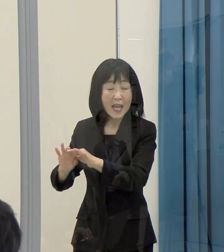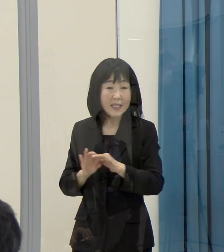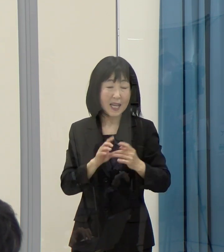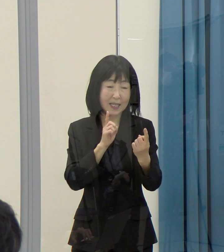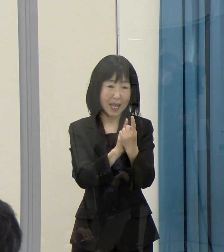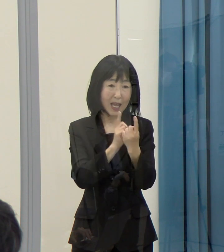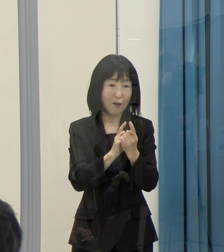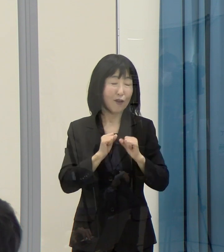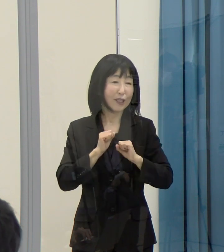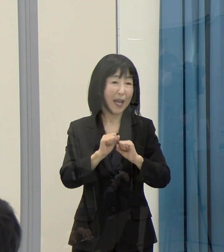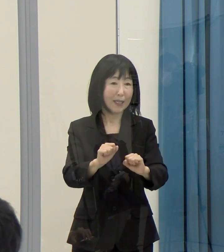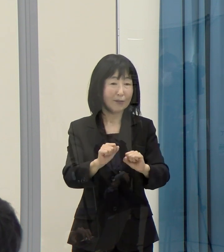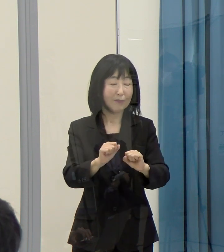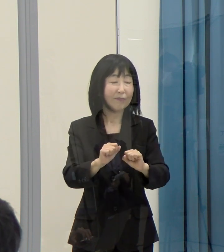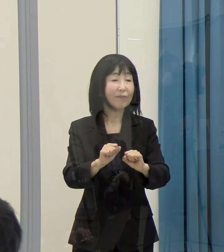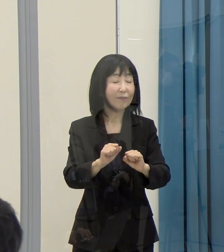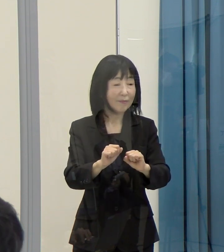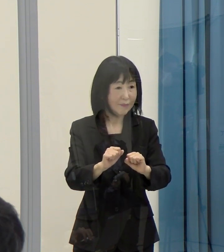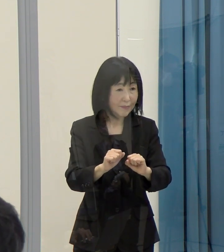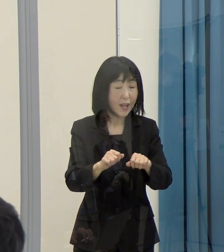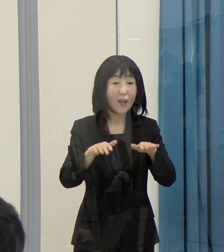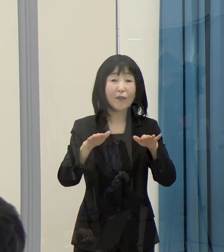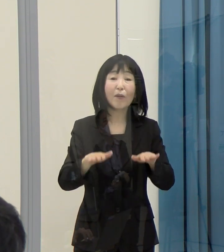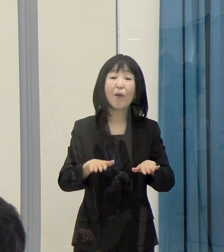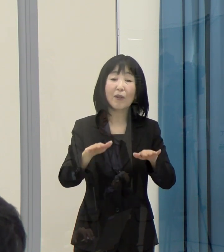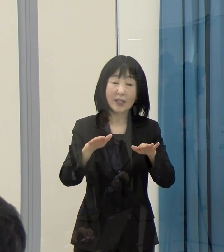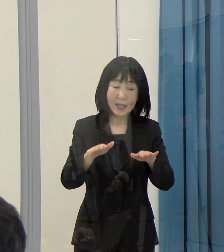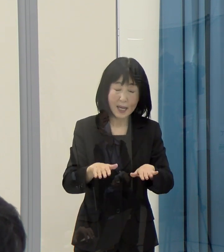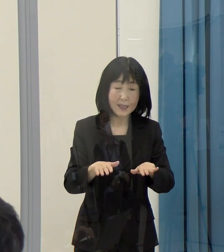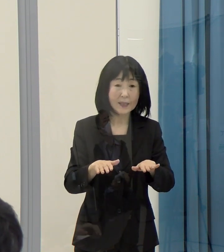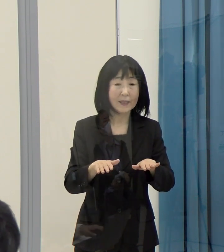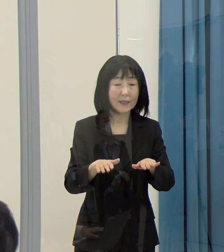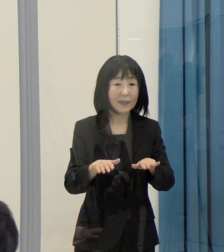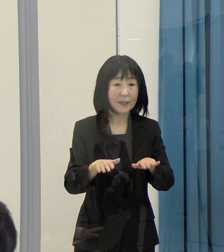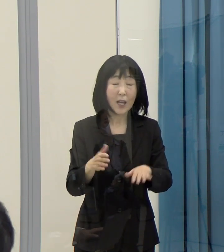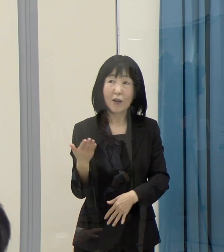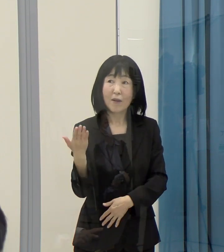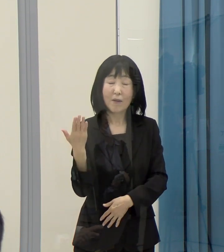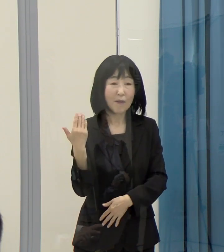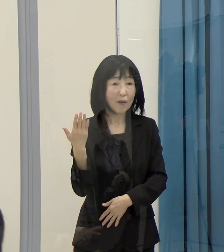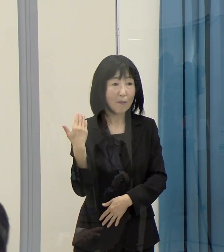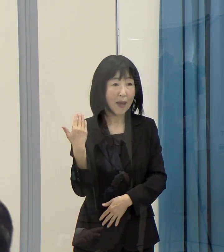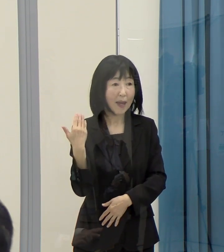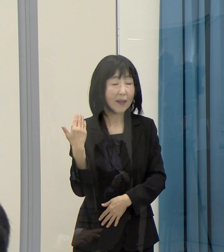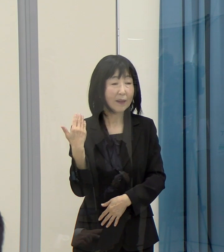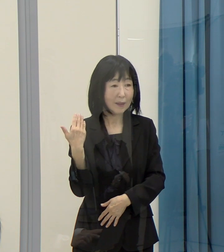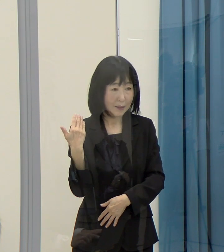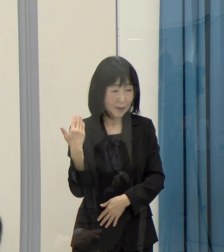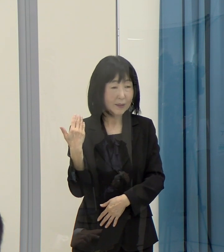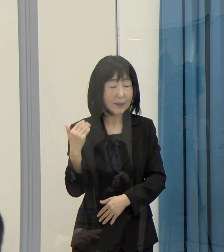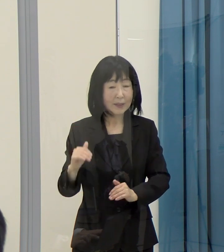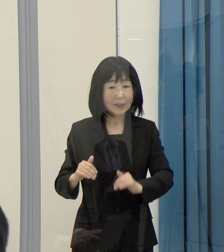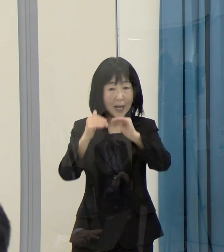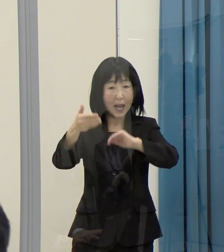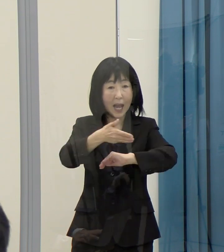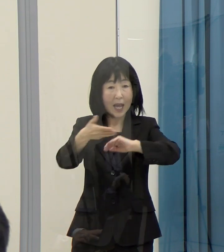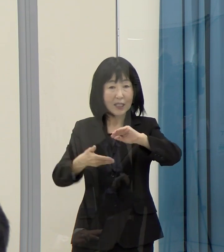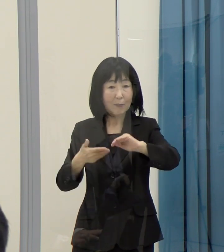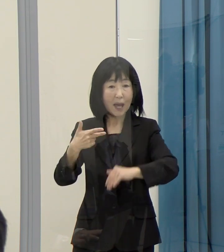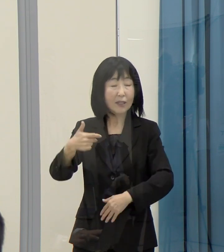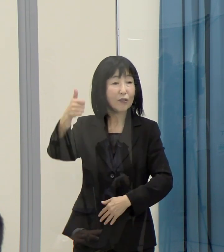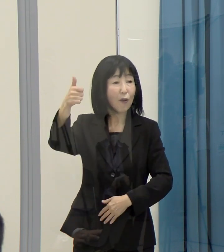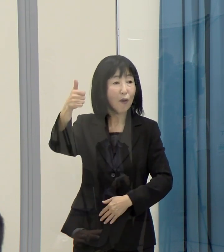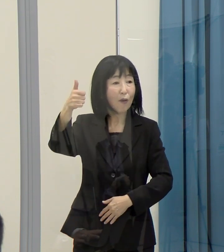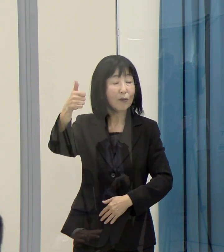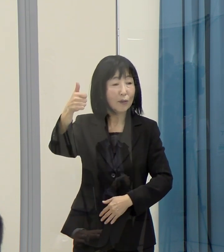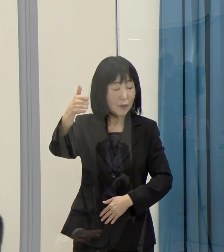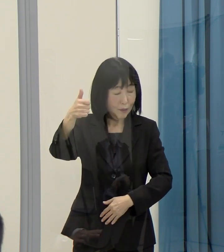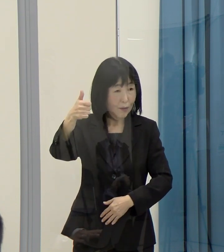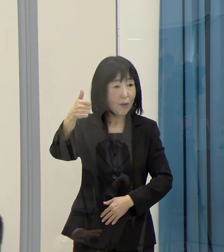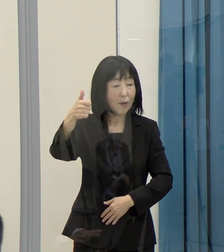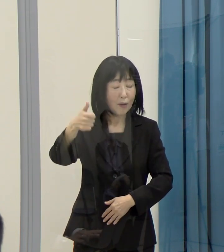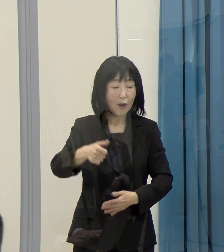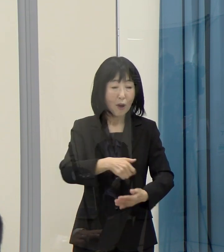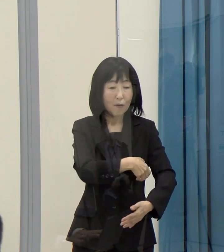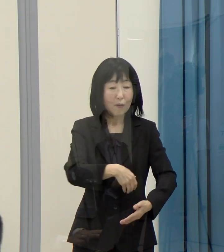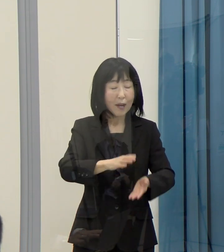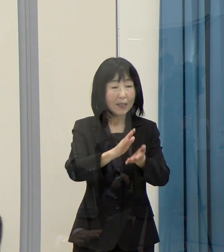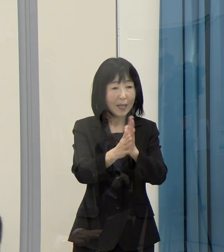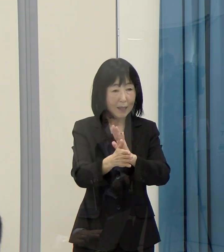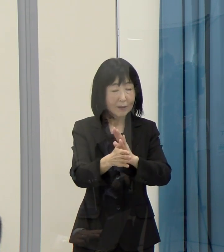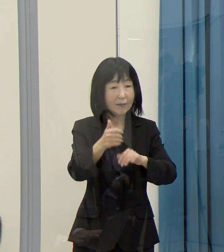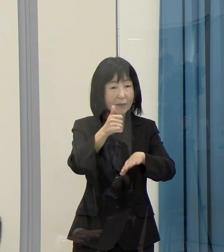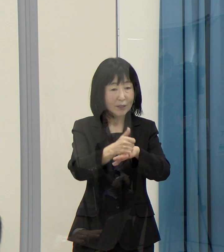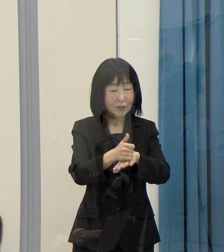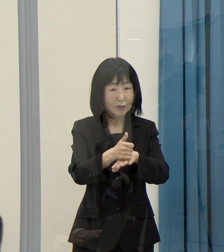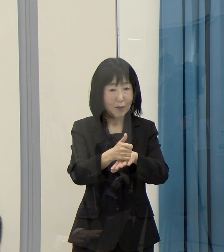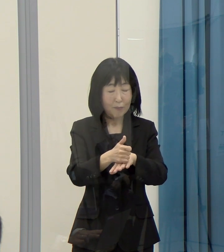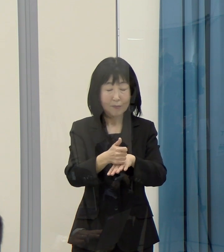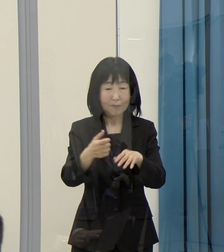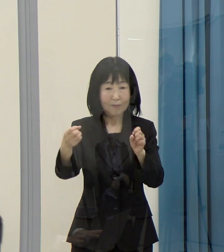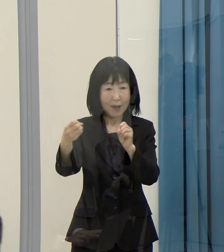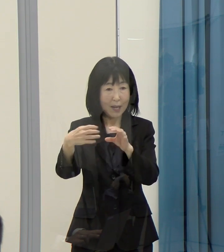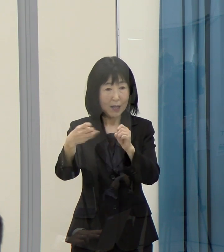そういう中で１０月２０日に高島市長と会談しました。県と福岡市とのトップ会談は随分久しぶりだったと思います。